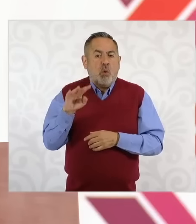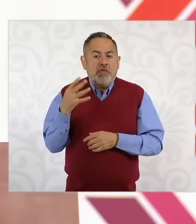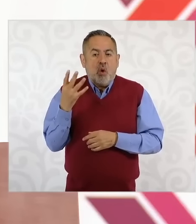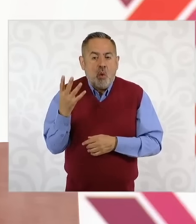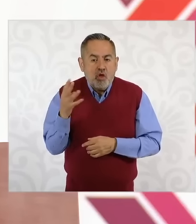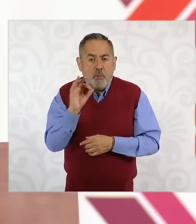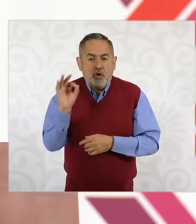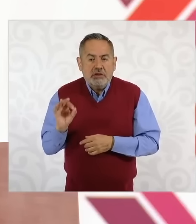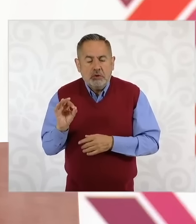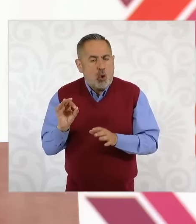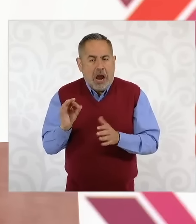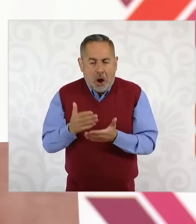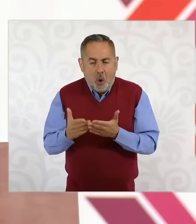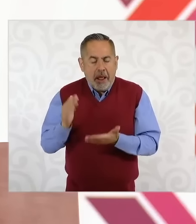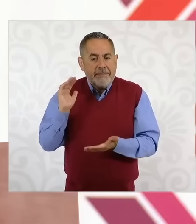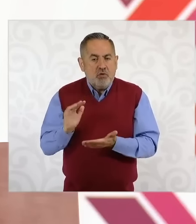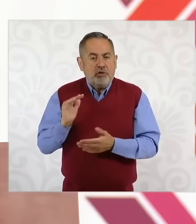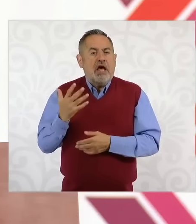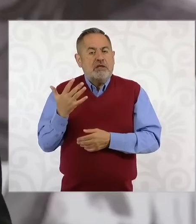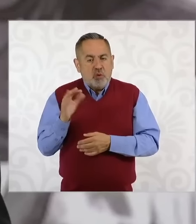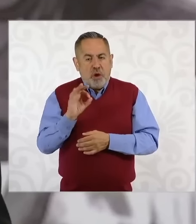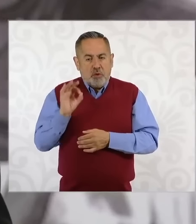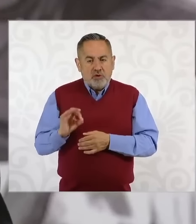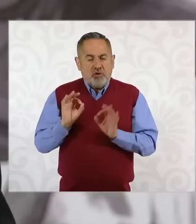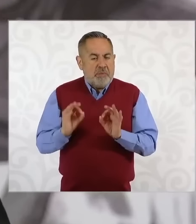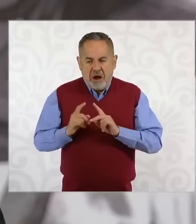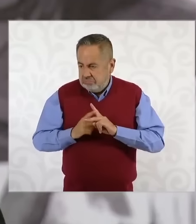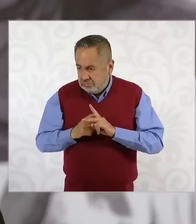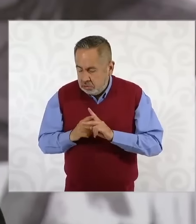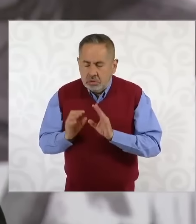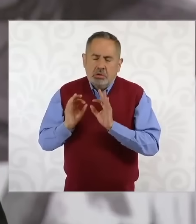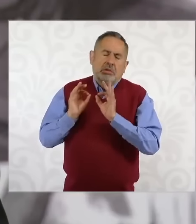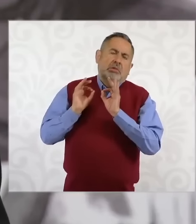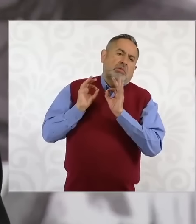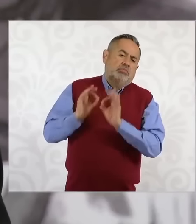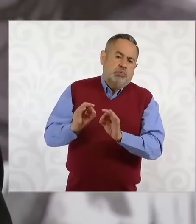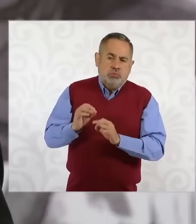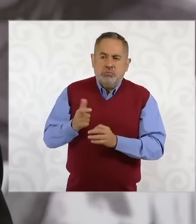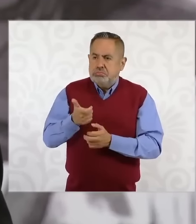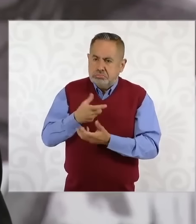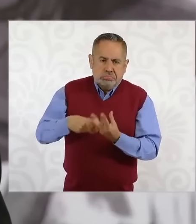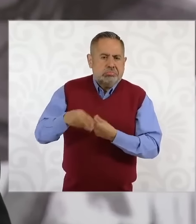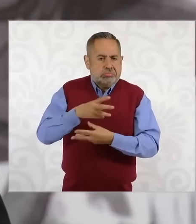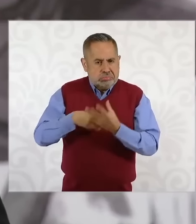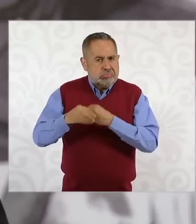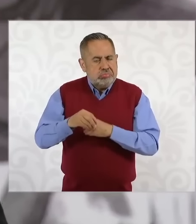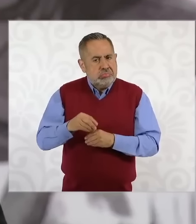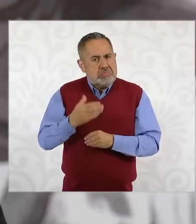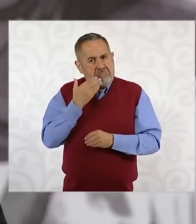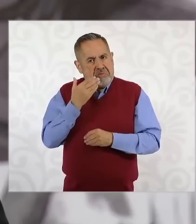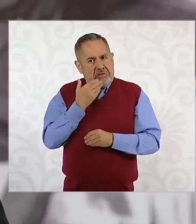ejercicio anterior. Es una métrica absolutamente eh sostenible, absolutamente financiable, muy por